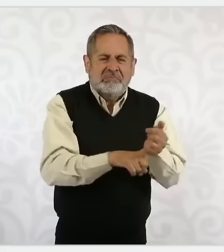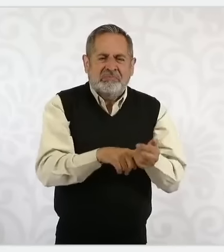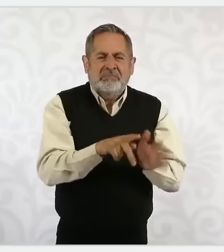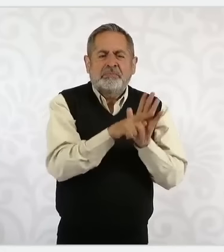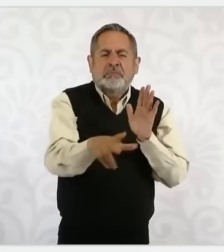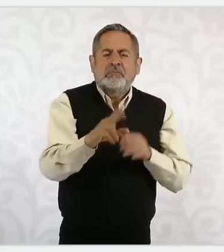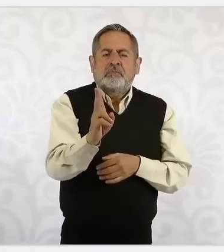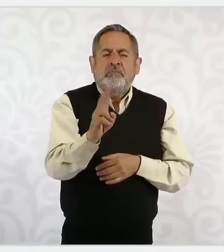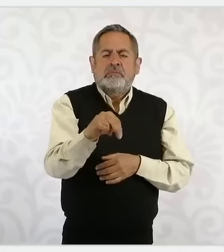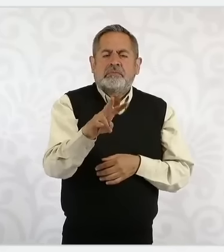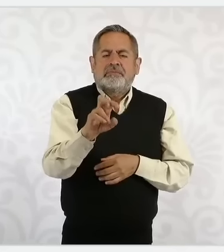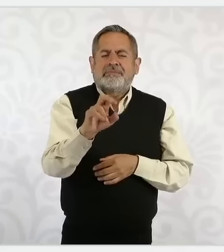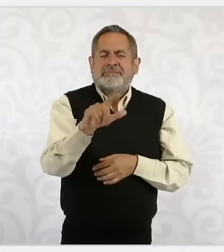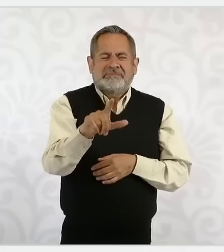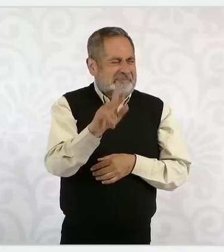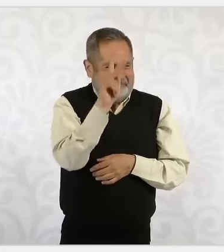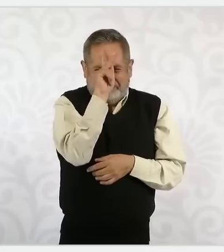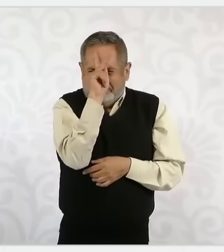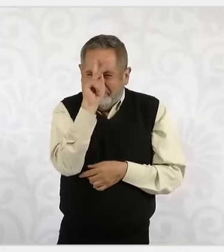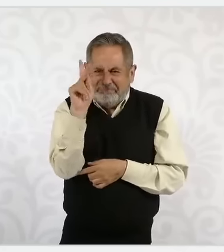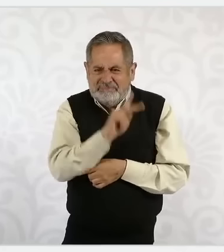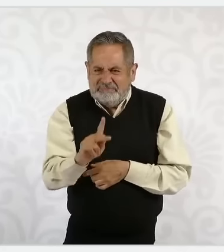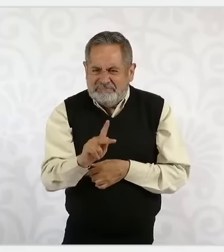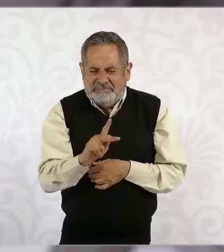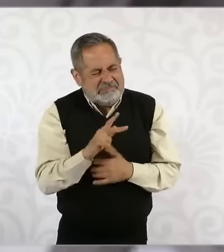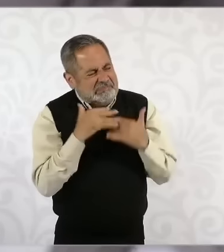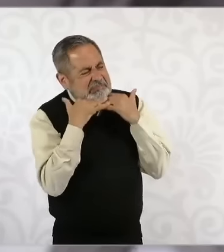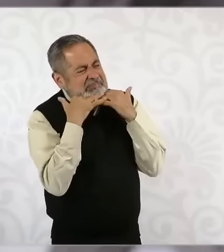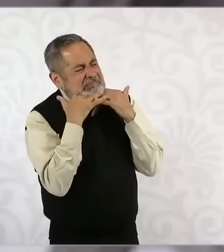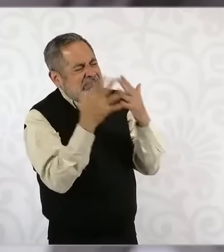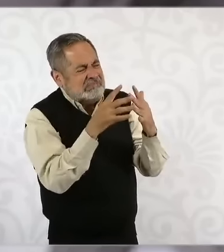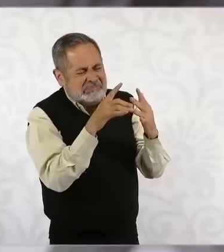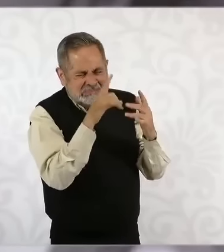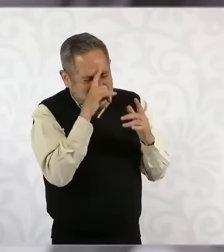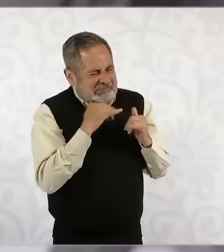increíble de no creerse. De no creerse